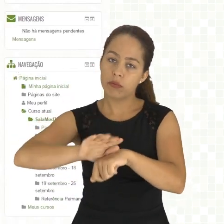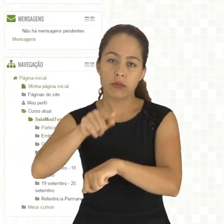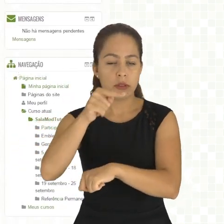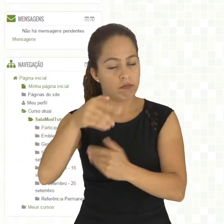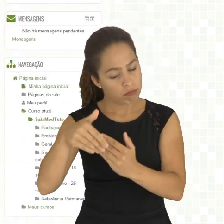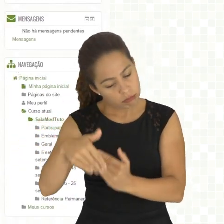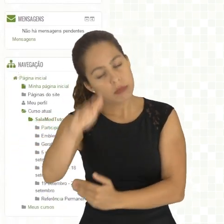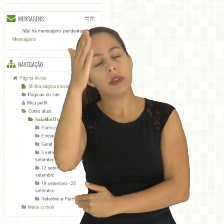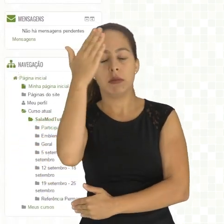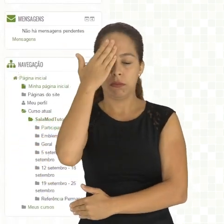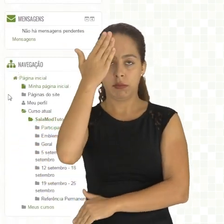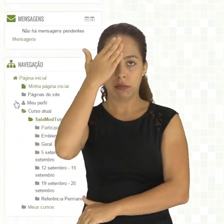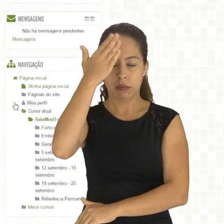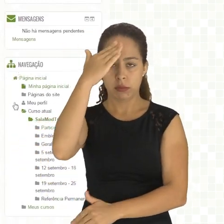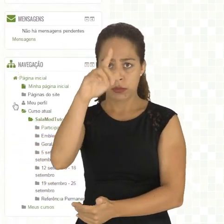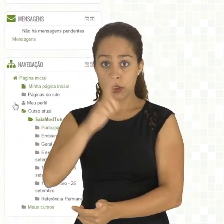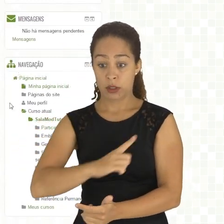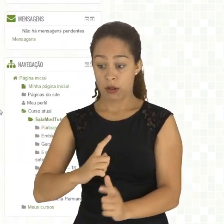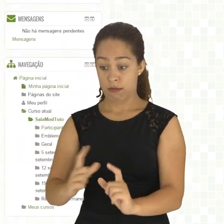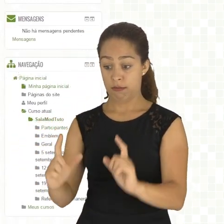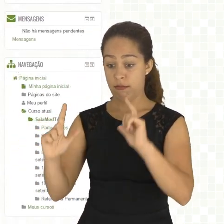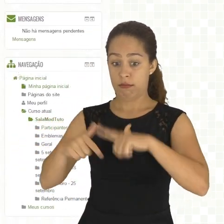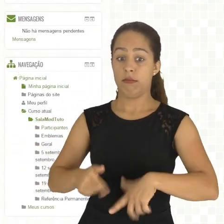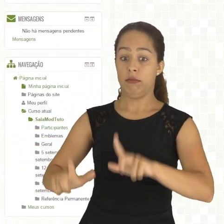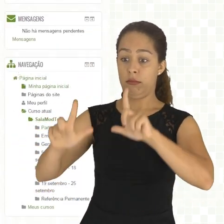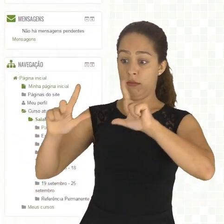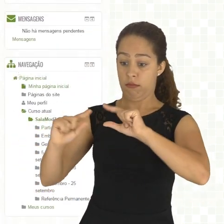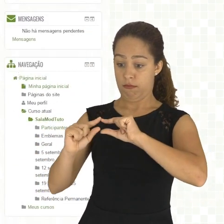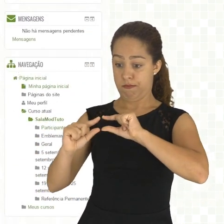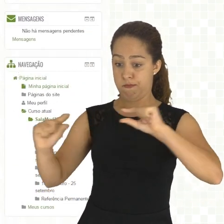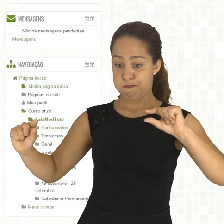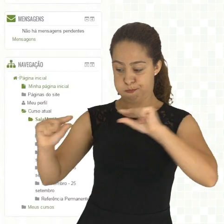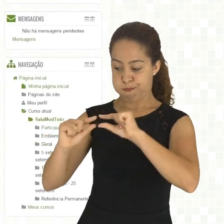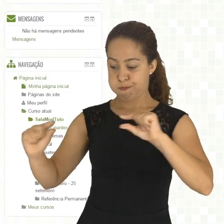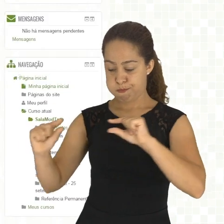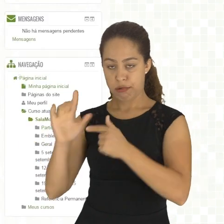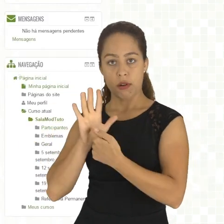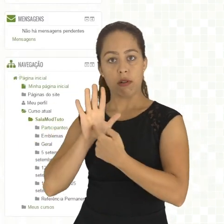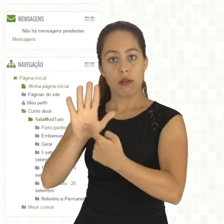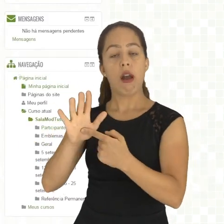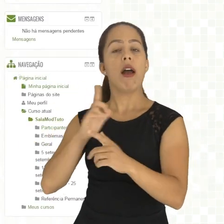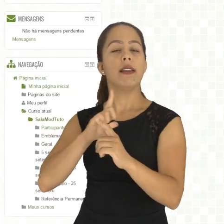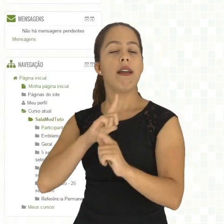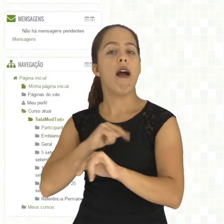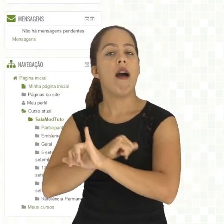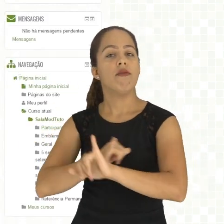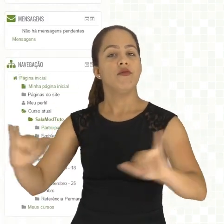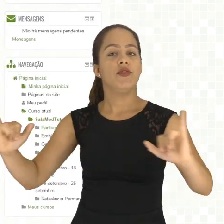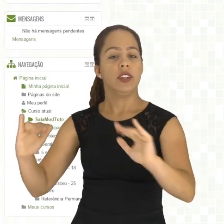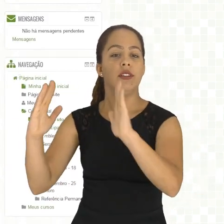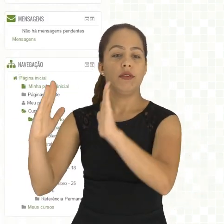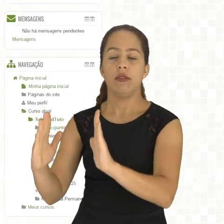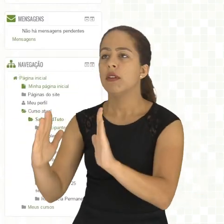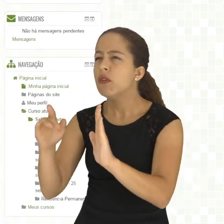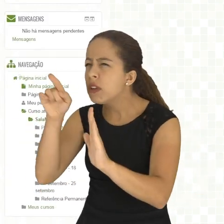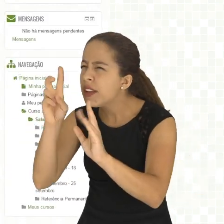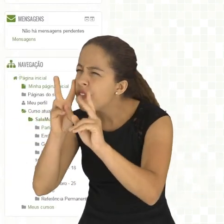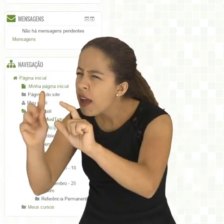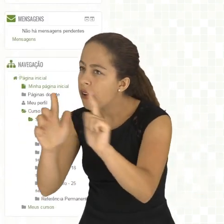precisar saber. Ele fica sempre aparecendo neste bloco e as últimas